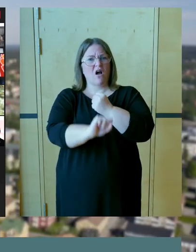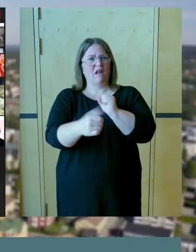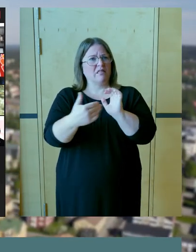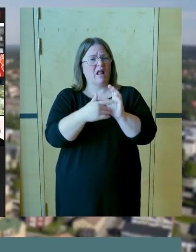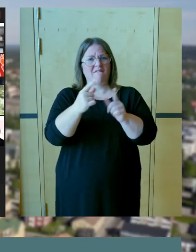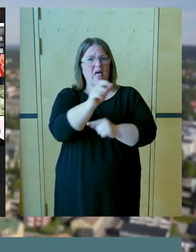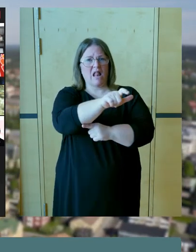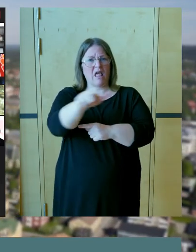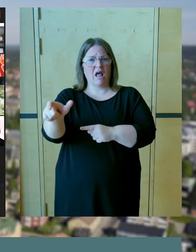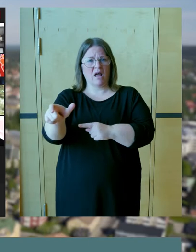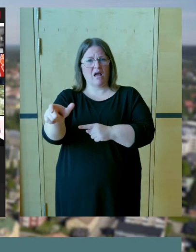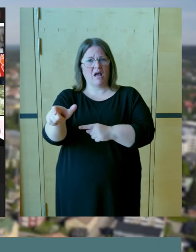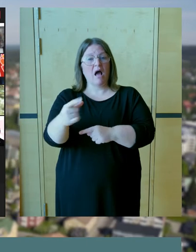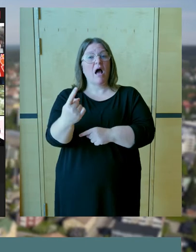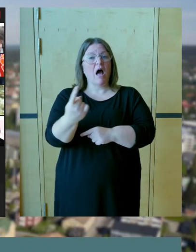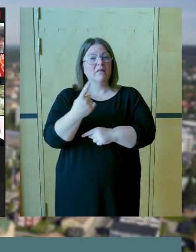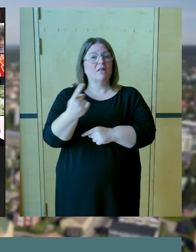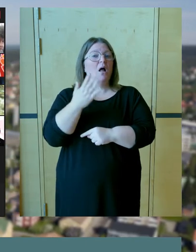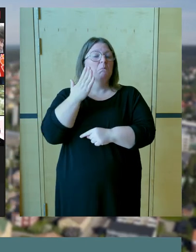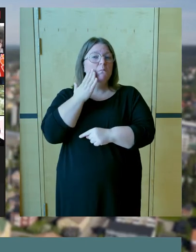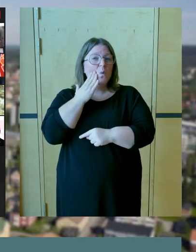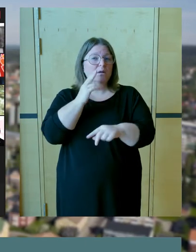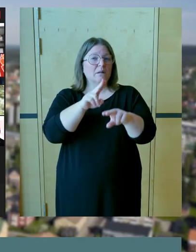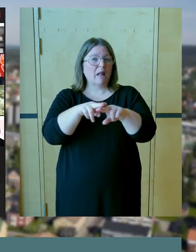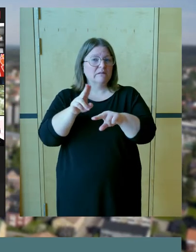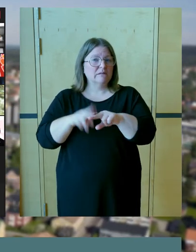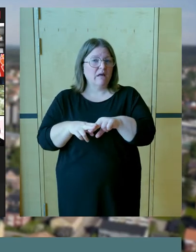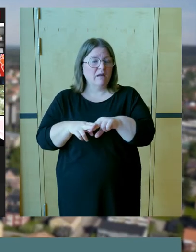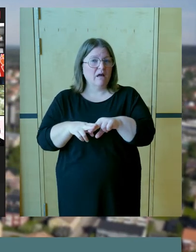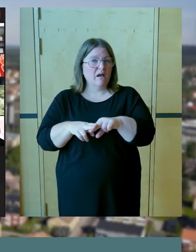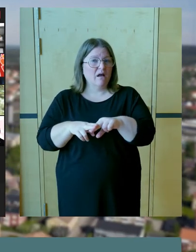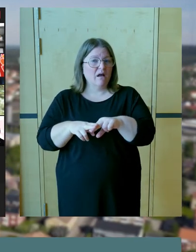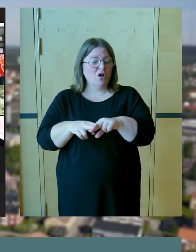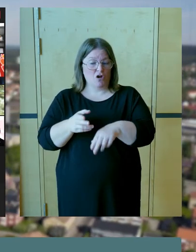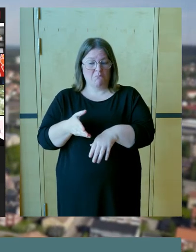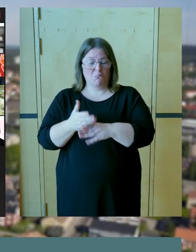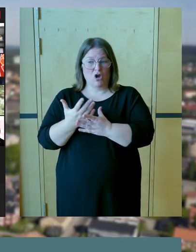Antalet boendeplatser som är Betydligt fler än vad ordet är